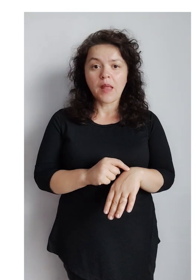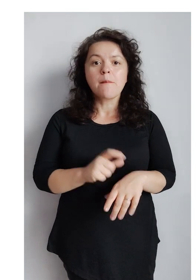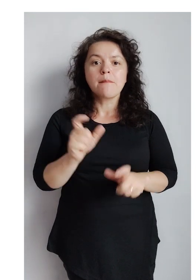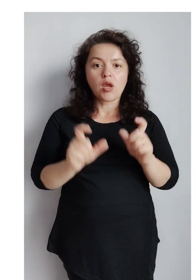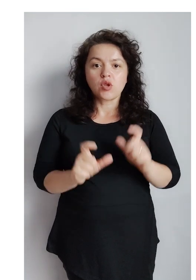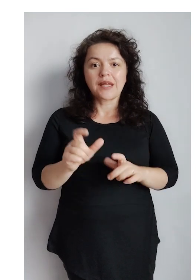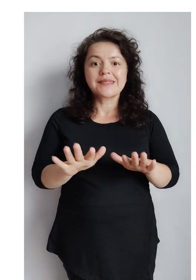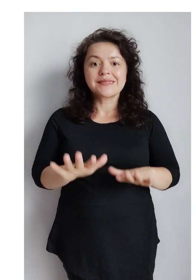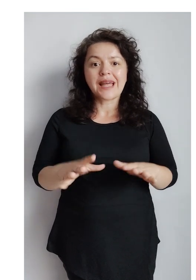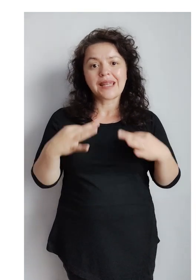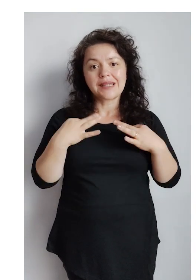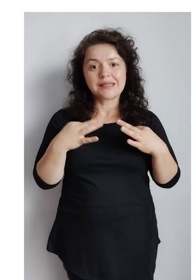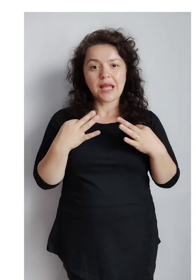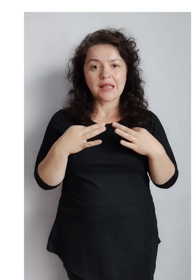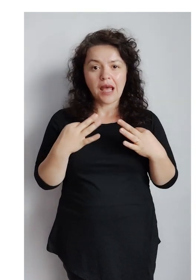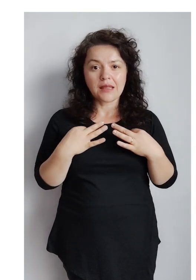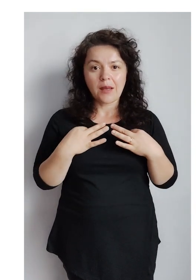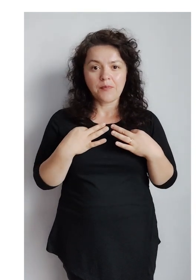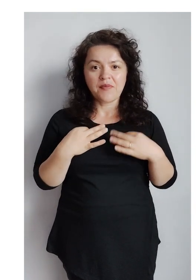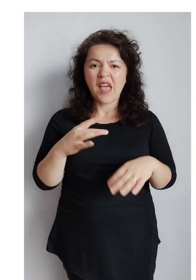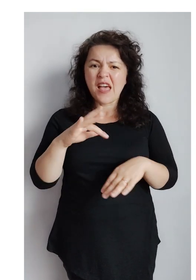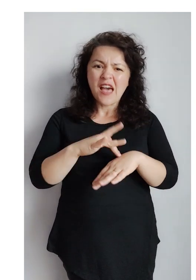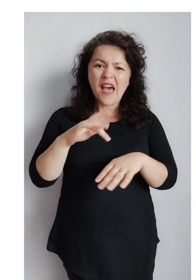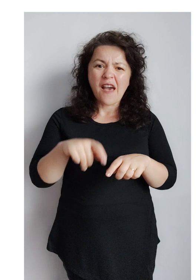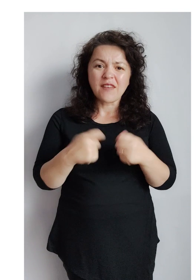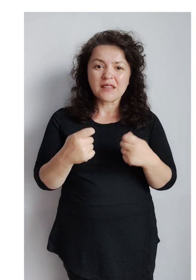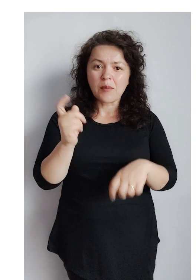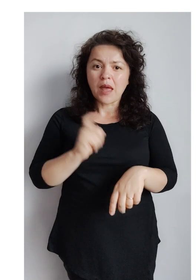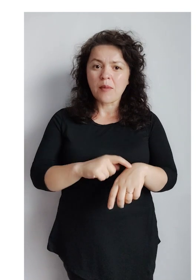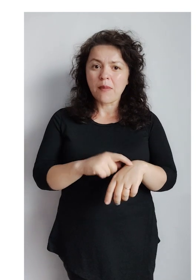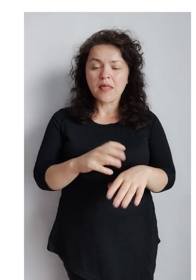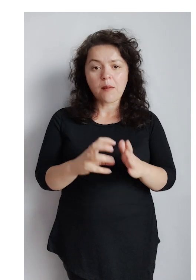Persoane cu o stare de sănătate afectată pe termen lung